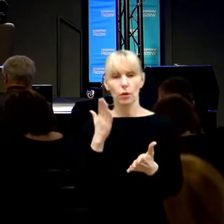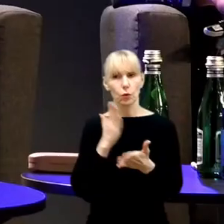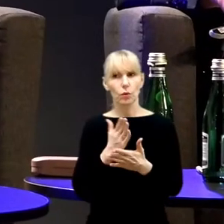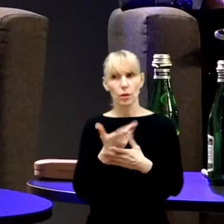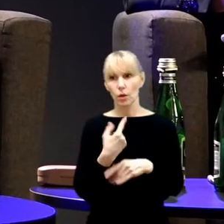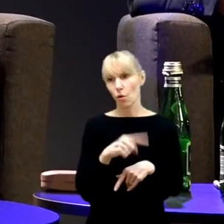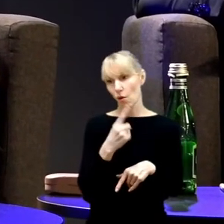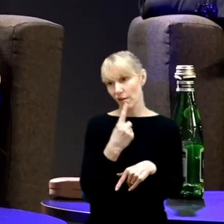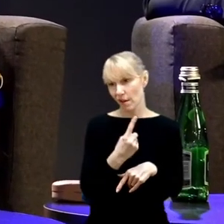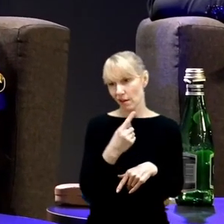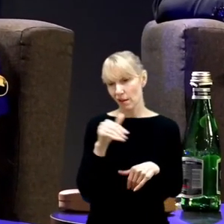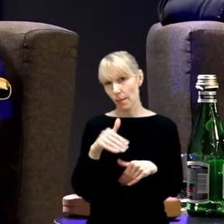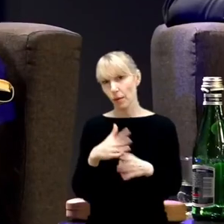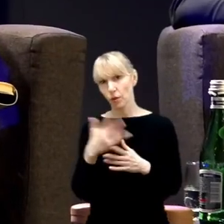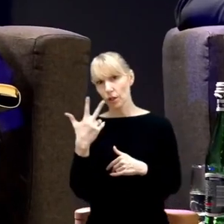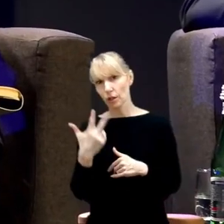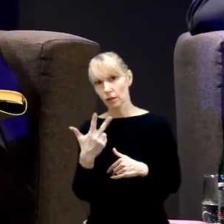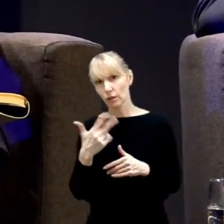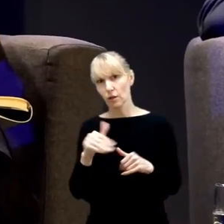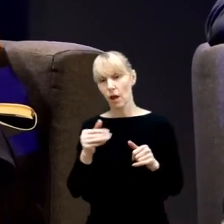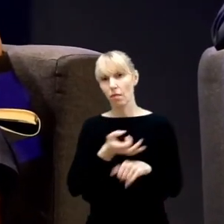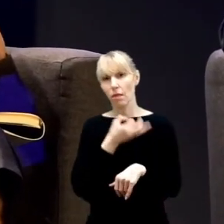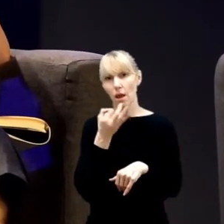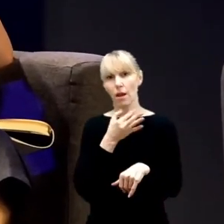a najlepiej to piętnaście, co nie jest prawdą.